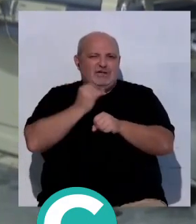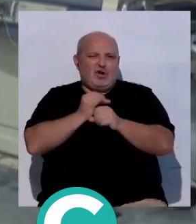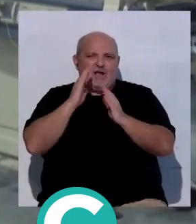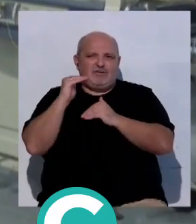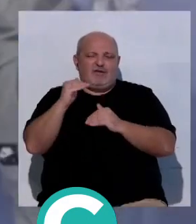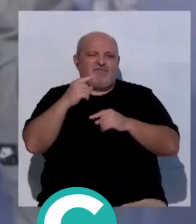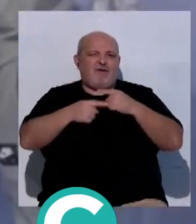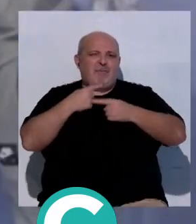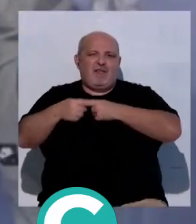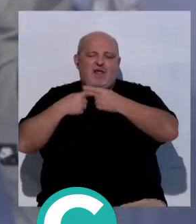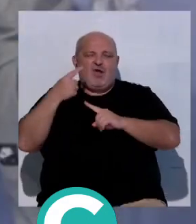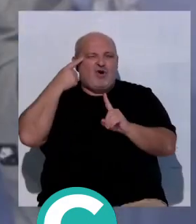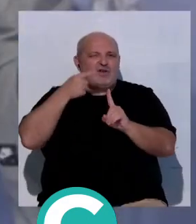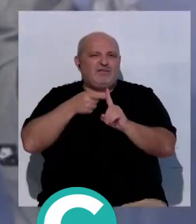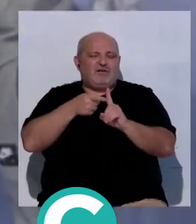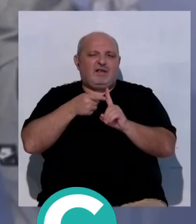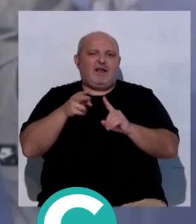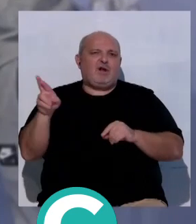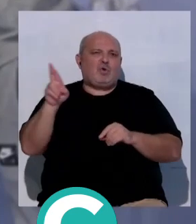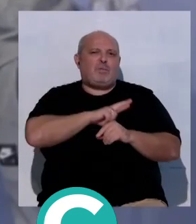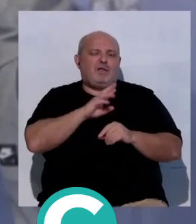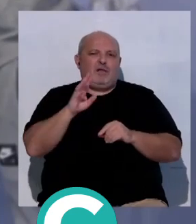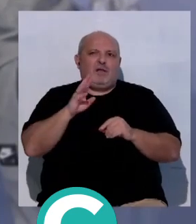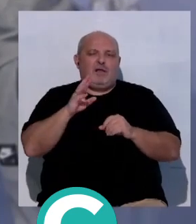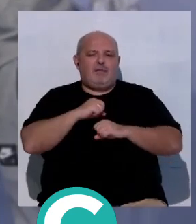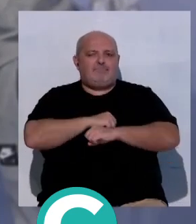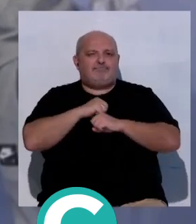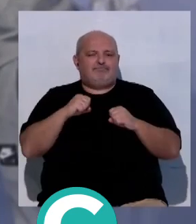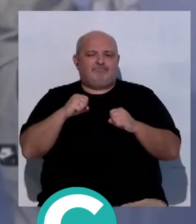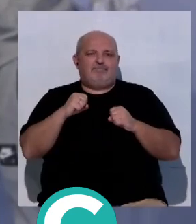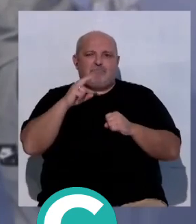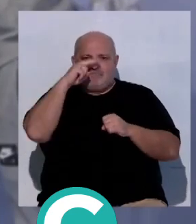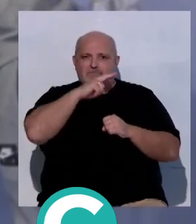las familias con el objetivo de la recuperación y el empoderamiento de madres y padres ante la